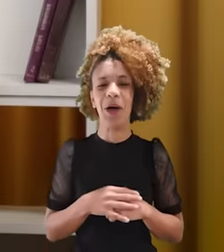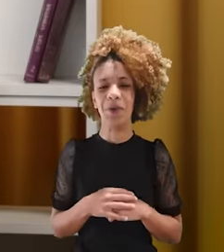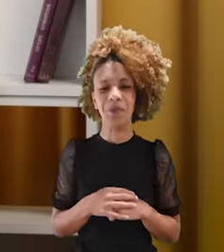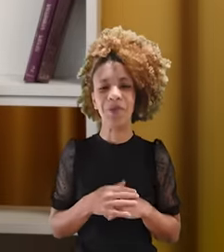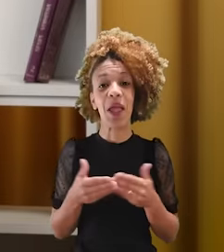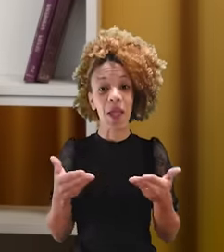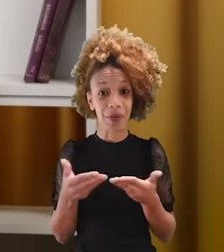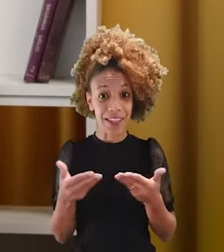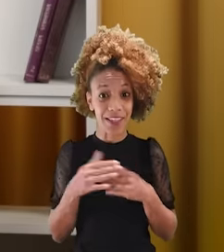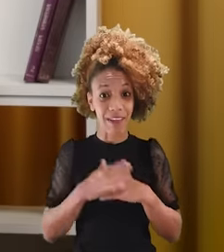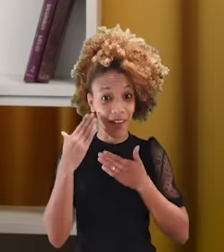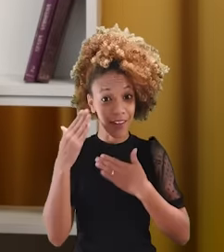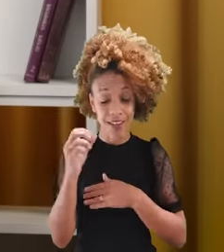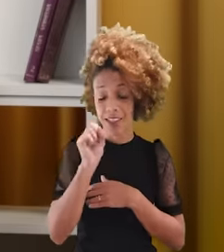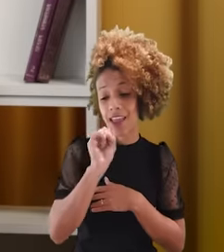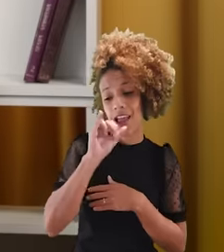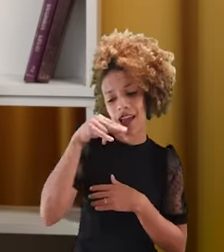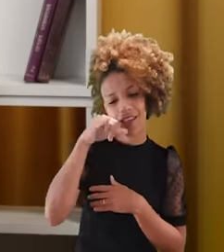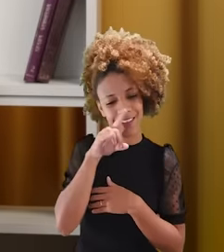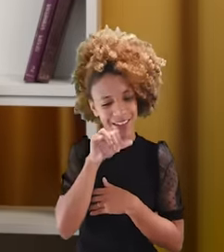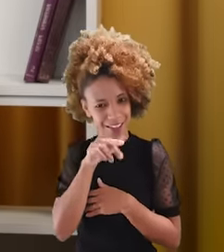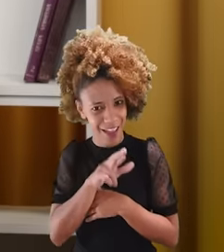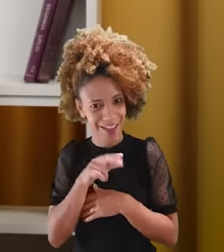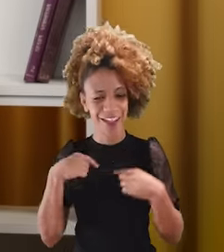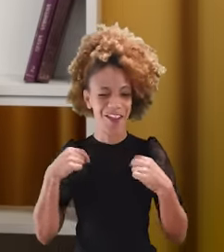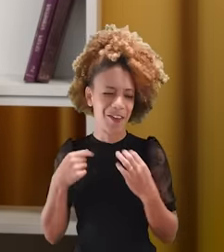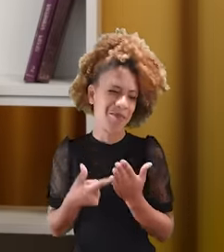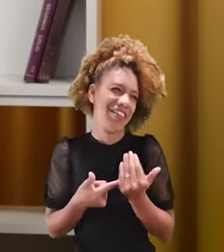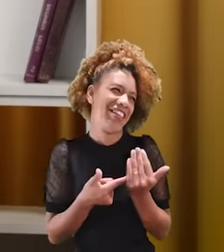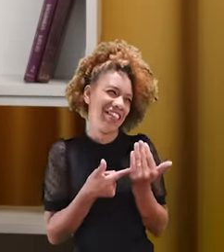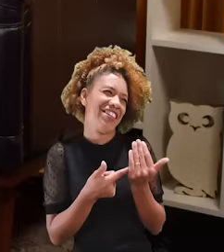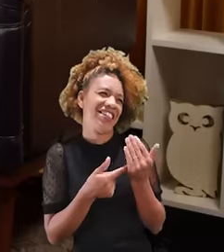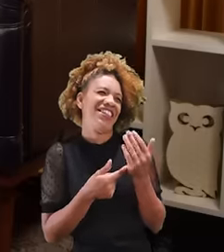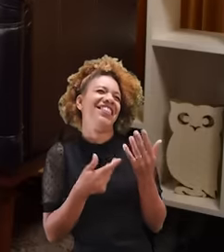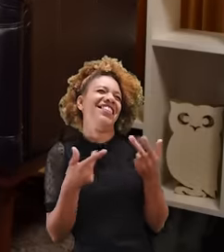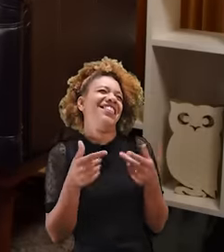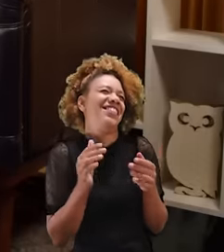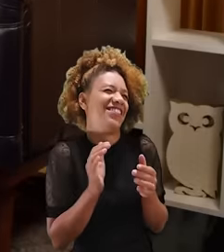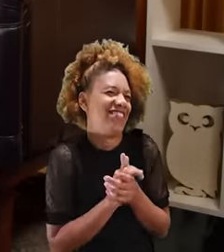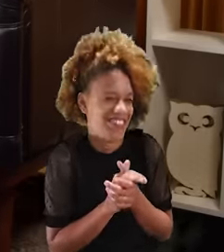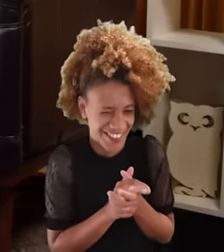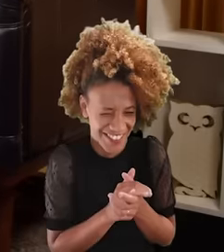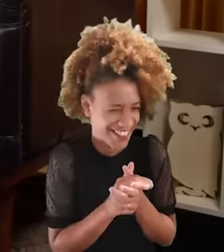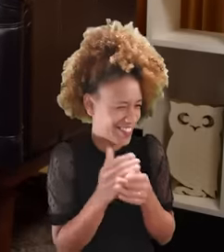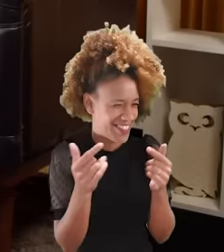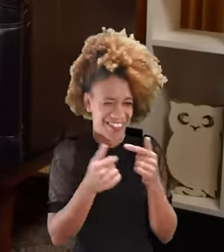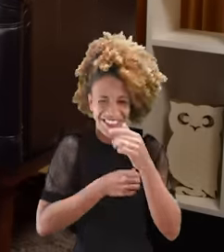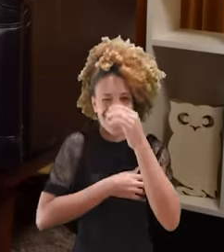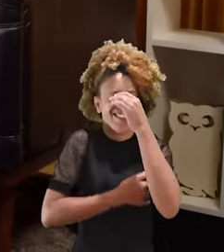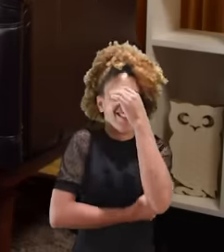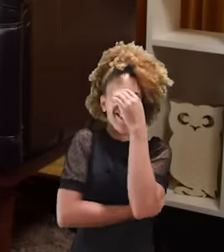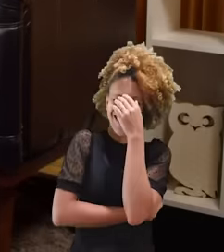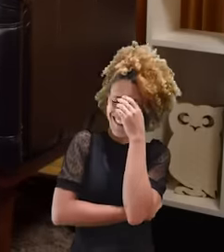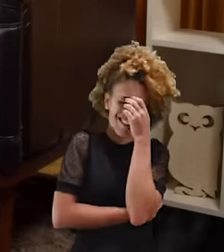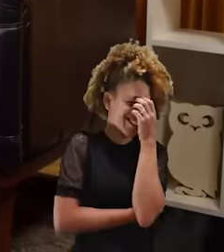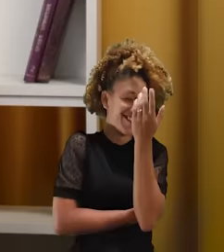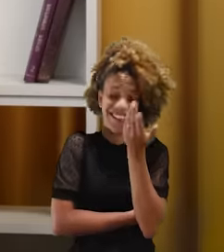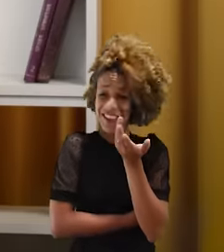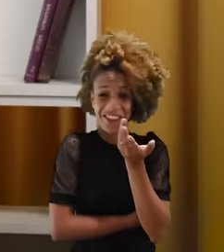queria agradecer a insider sa aqui faz roupa com [Risadas] [Música] tecnologia fodeu mexan